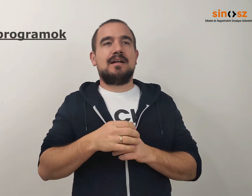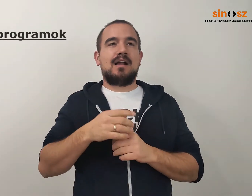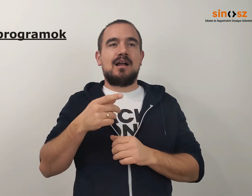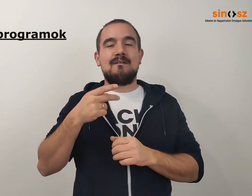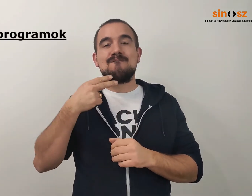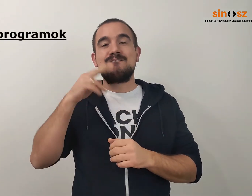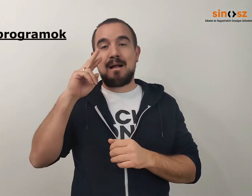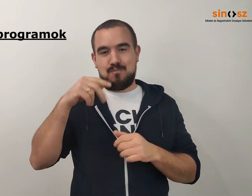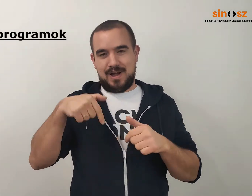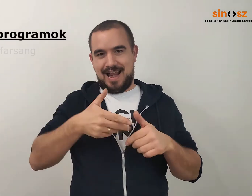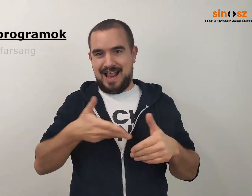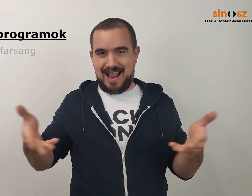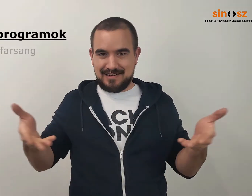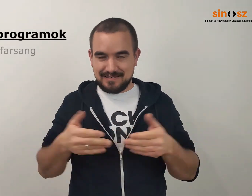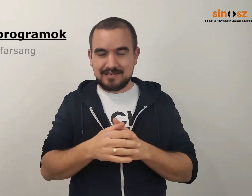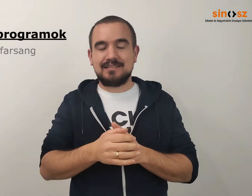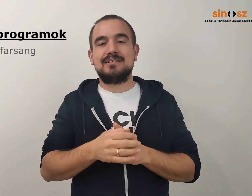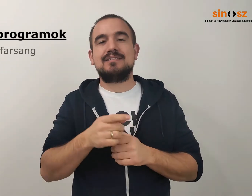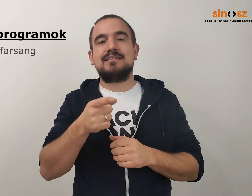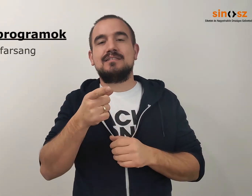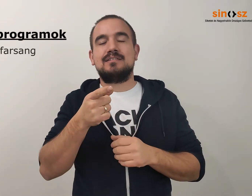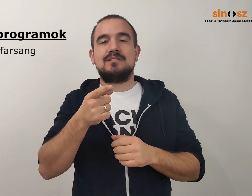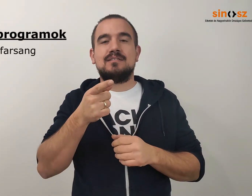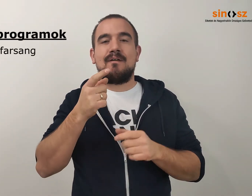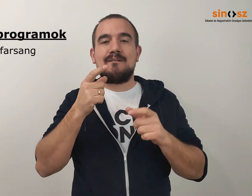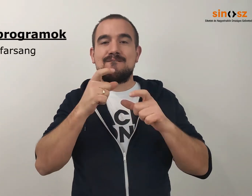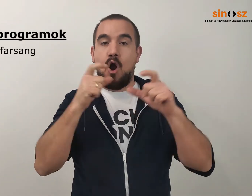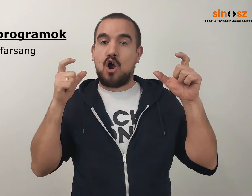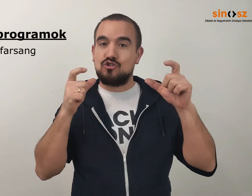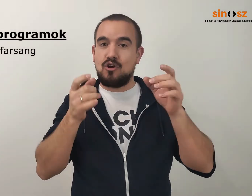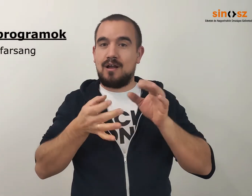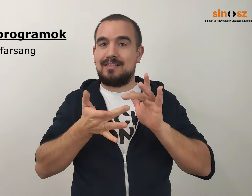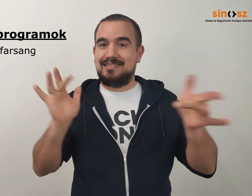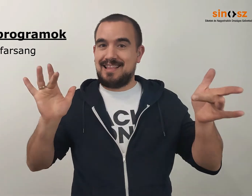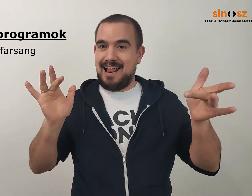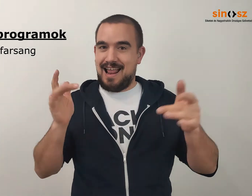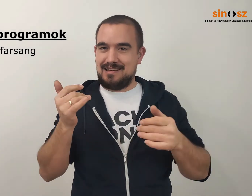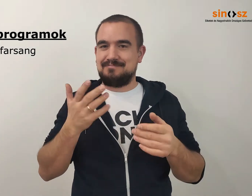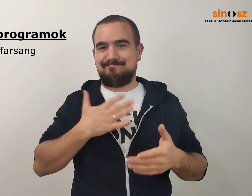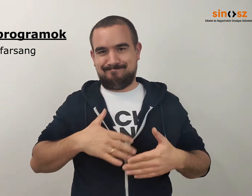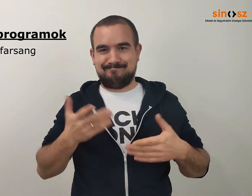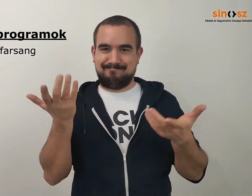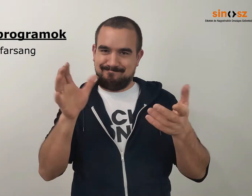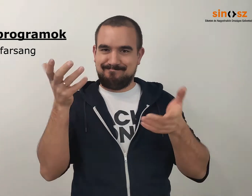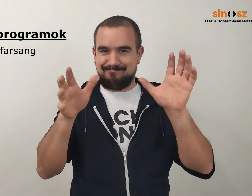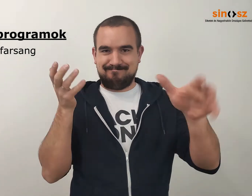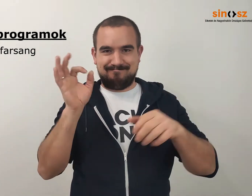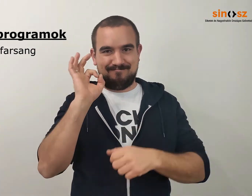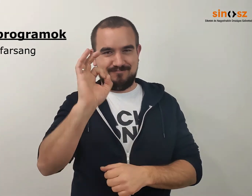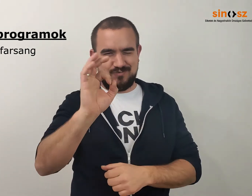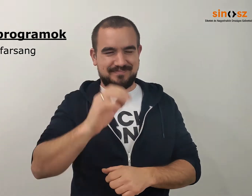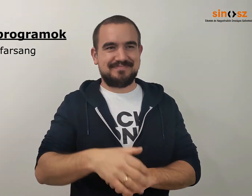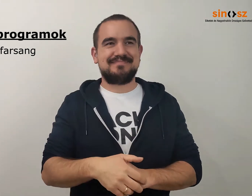Februárban online farsang, ami most folyamat van, szeretnék több fotót és videót látni.